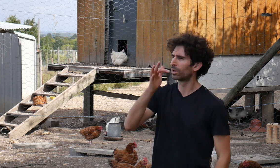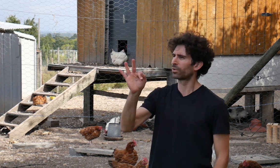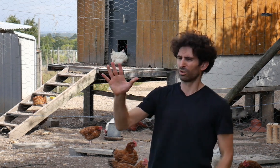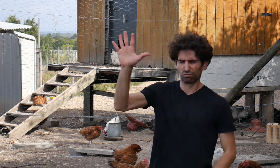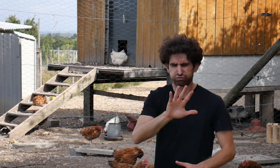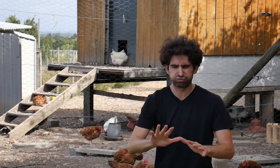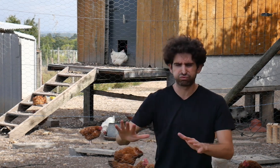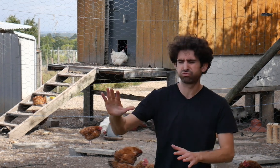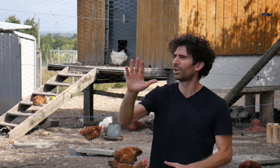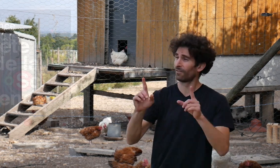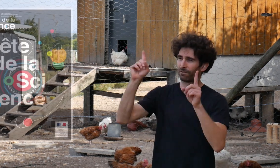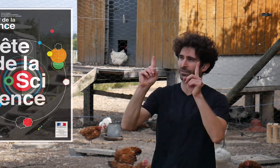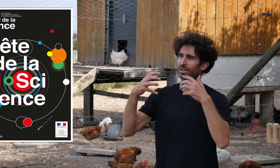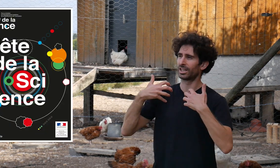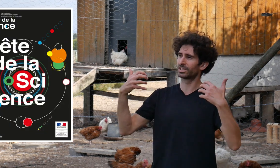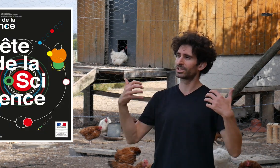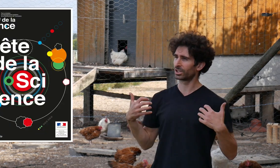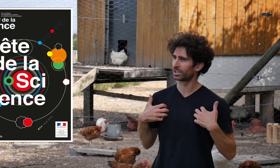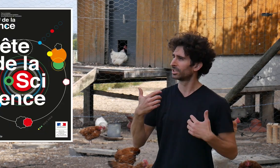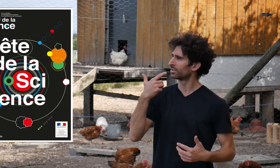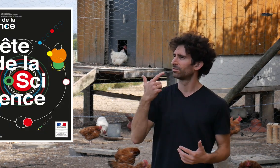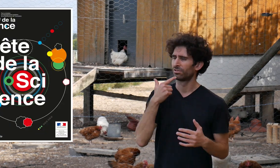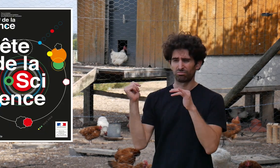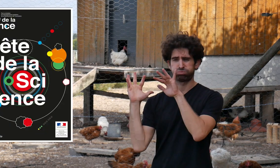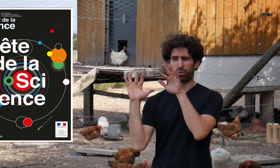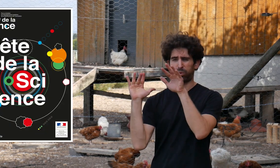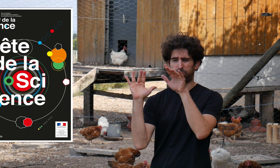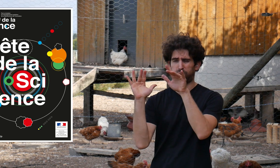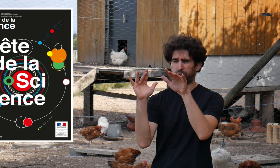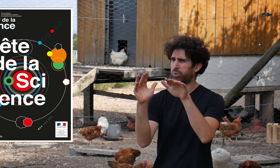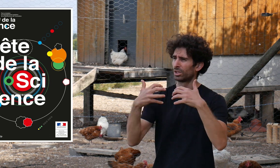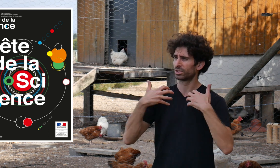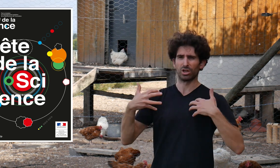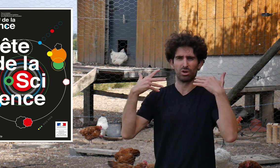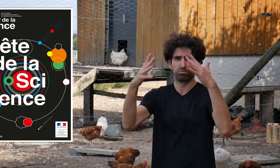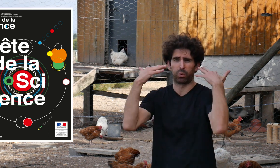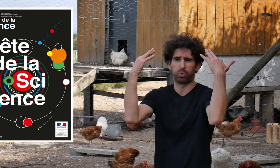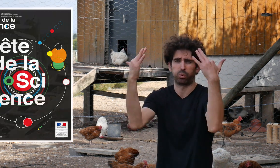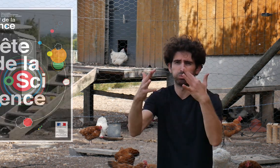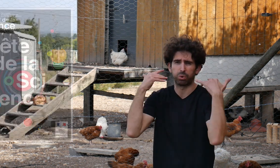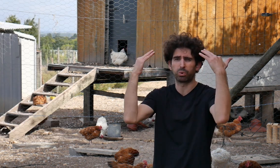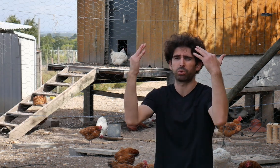dans toute la France, a lieu la fête de la Science. Ca veut dire des manifestations scientifiques